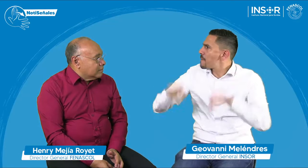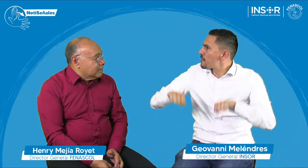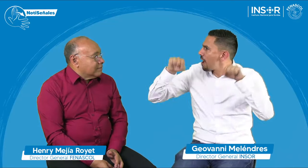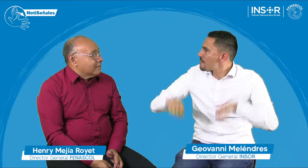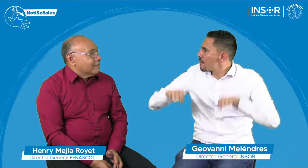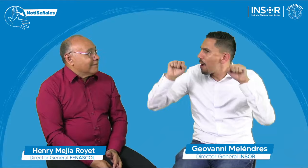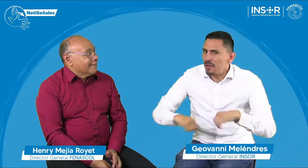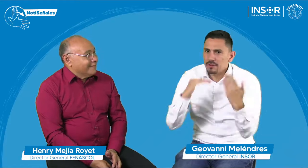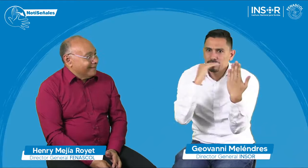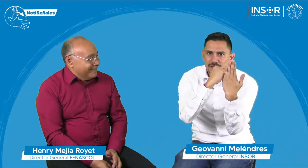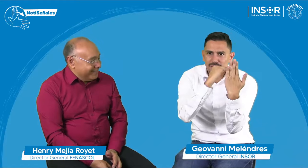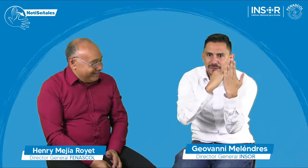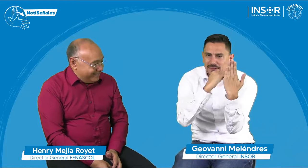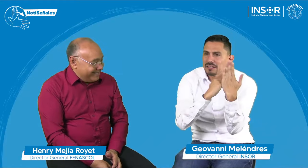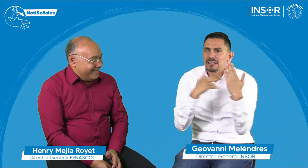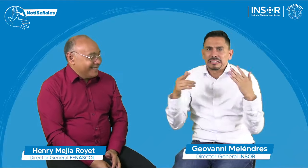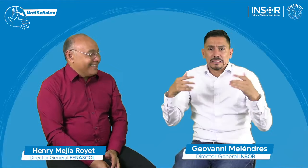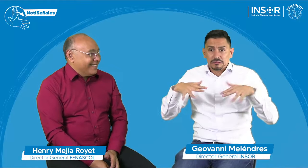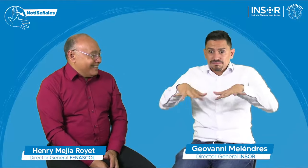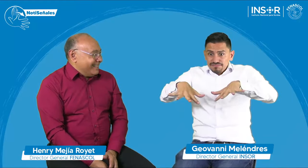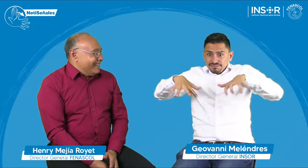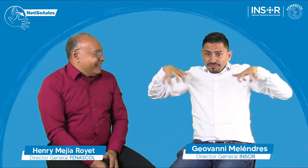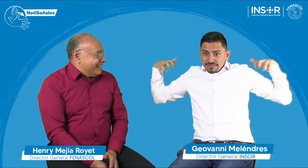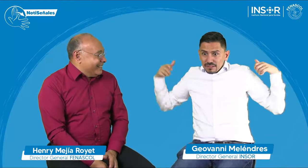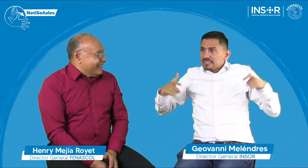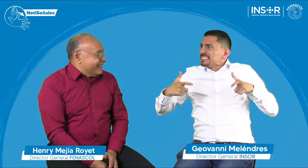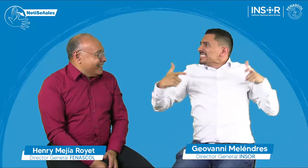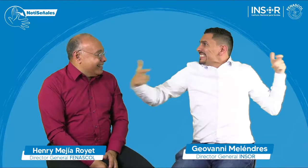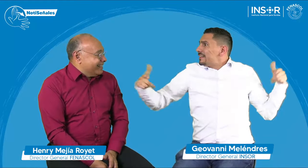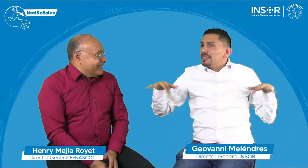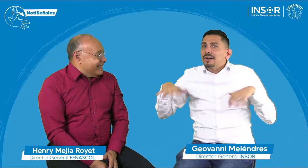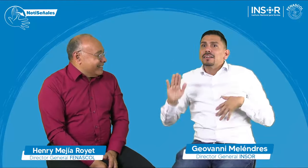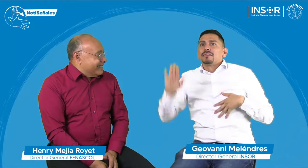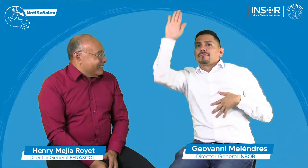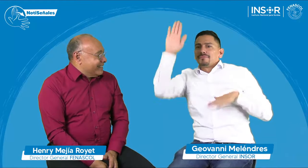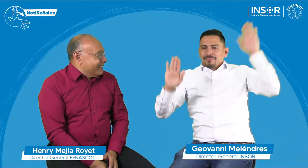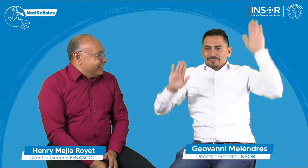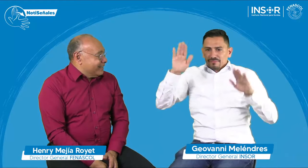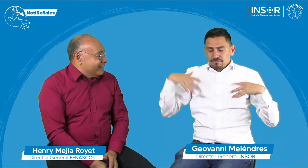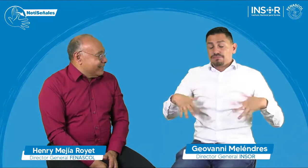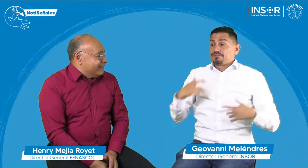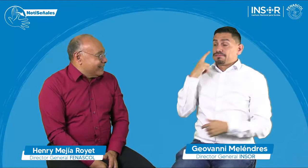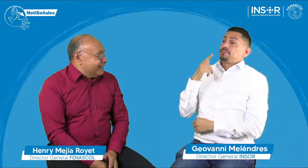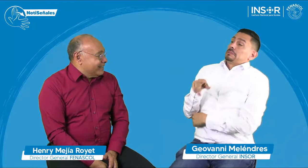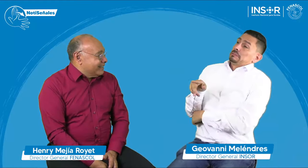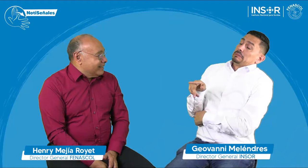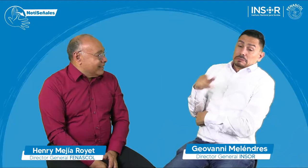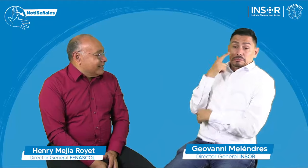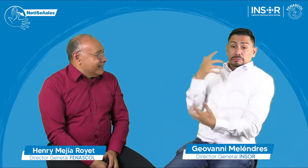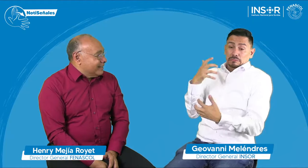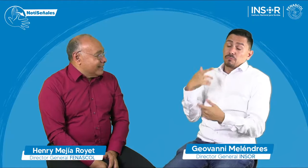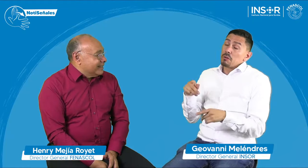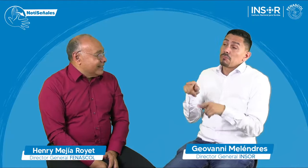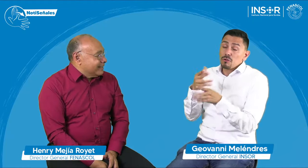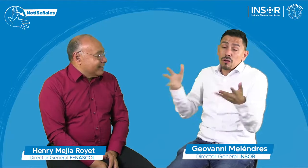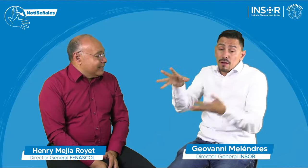la WFD la agenda fue muy estricta y sellaron a muchos acuerdos que se fueron